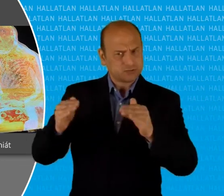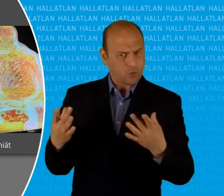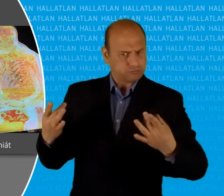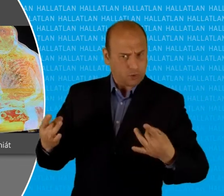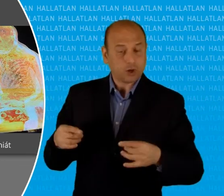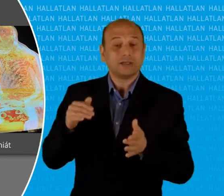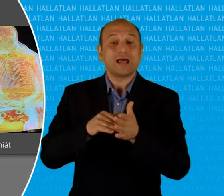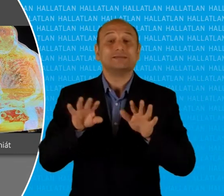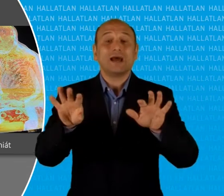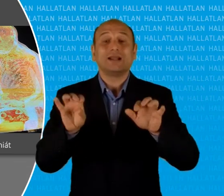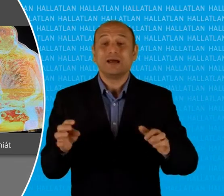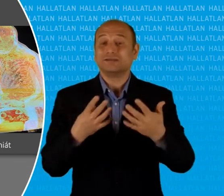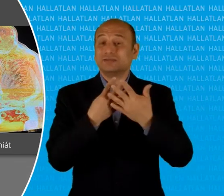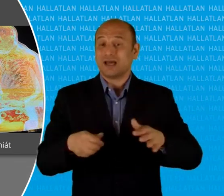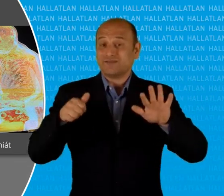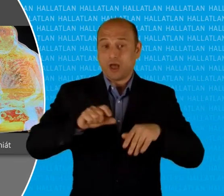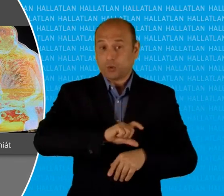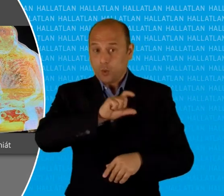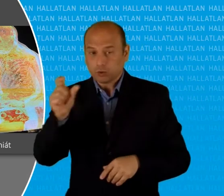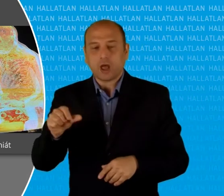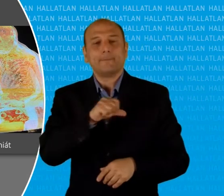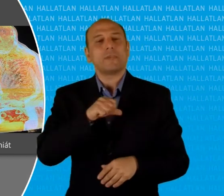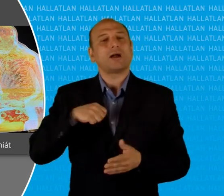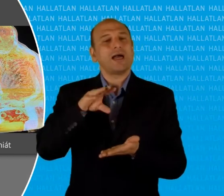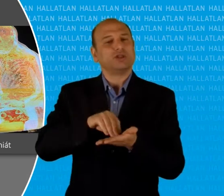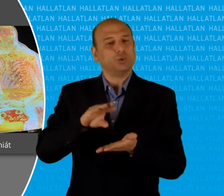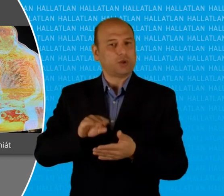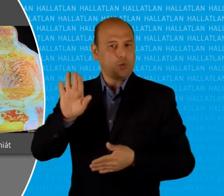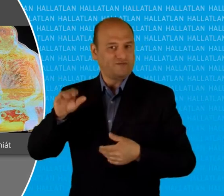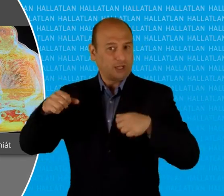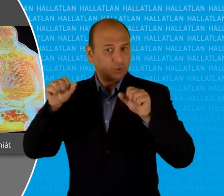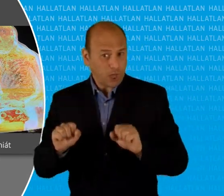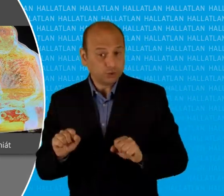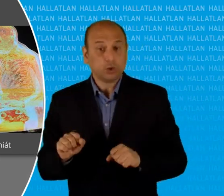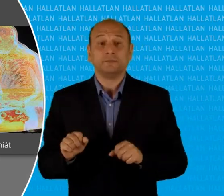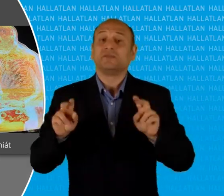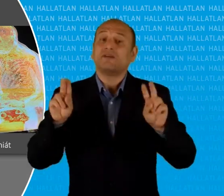A szobor 1996 óta egy magángyűjtő tulajdona.